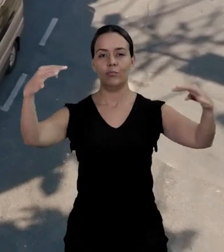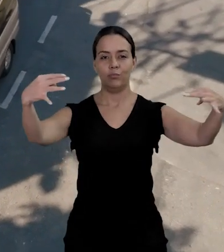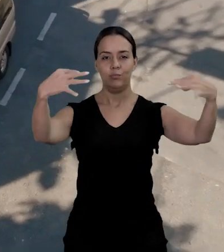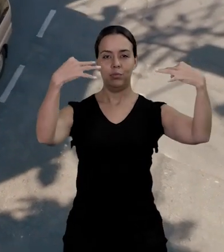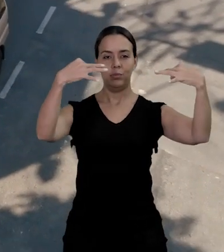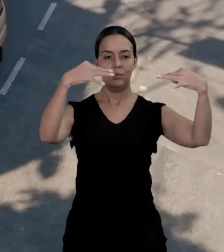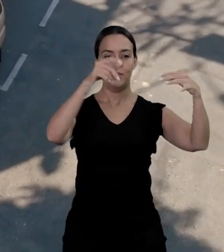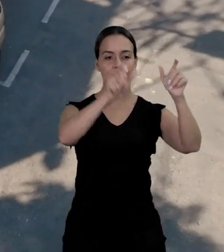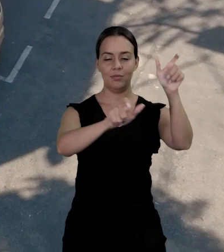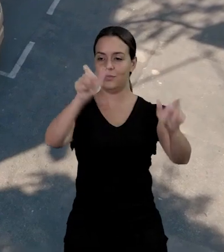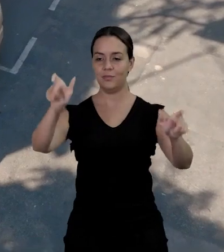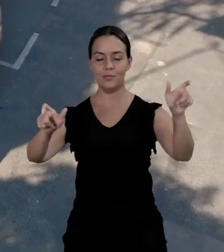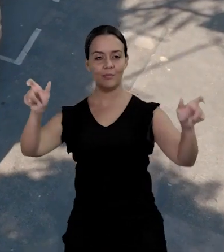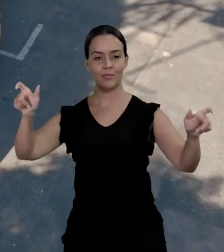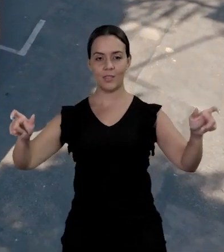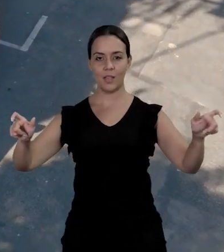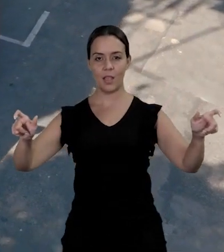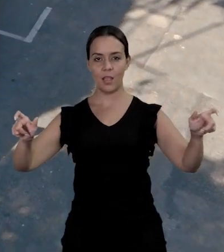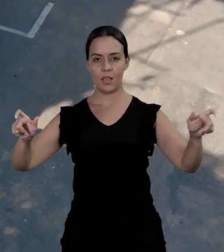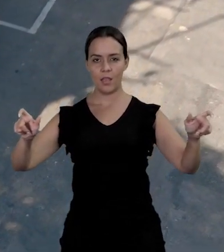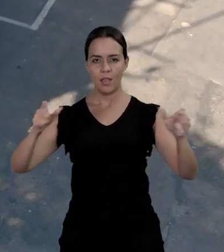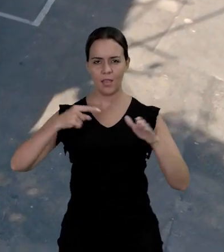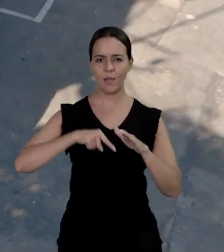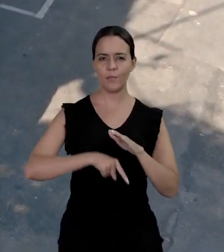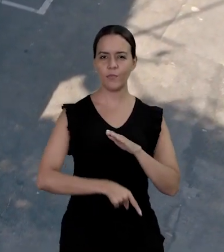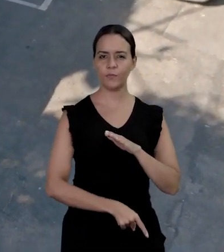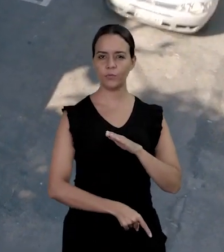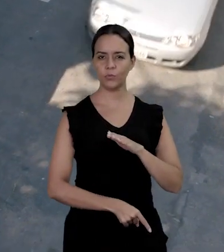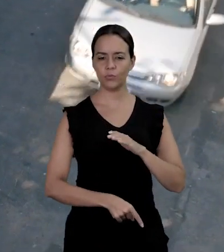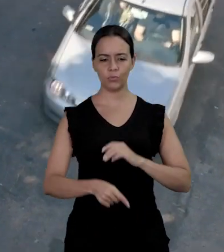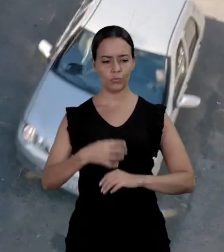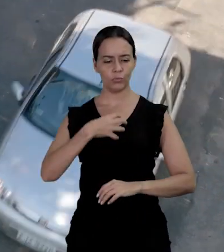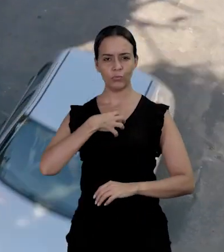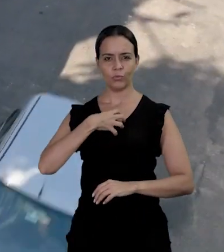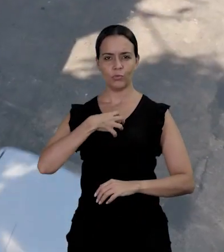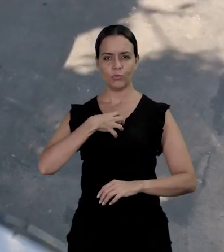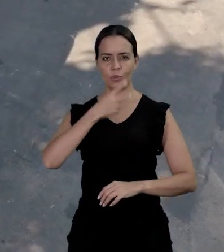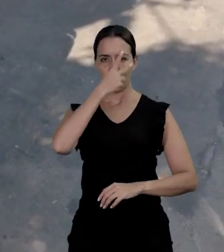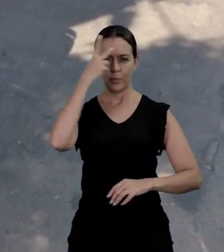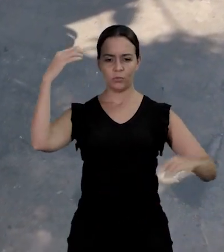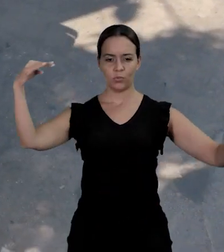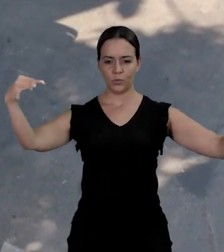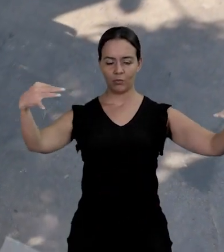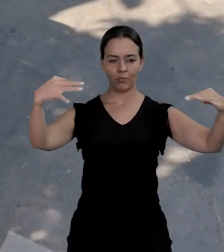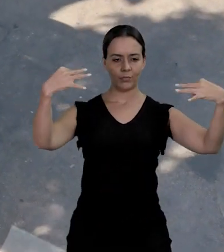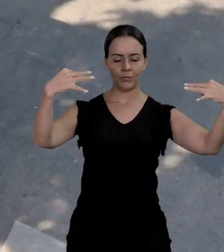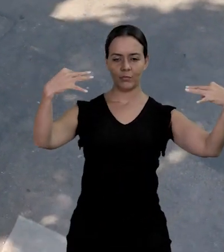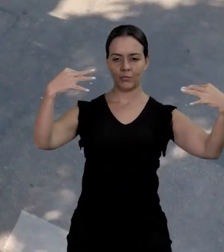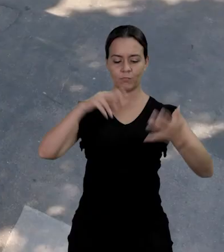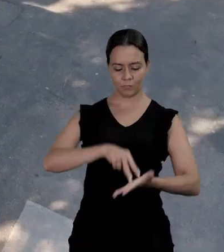Que cada espetáculo seja um jogo profundo. Não é ao espírito ou aos sentidos dos espectadores que nós